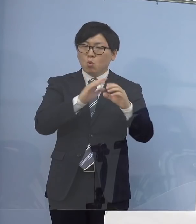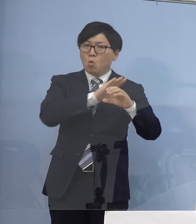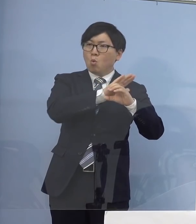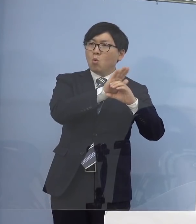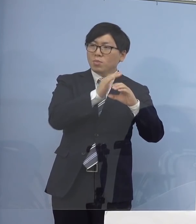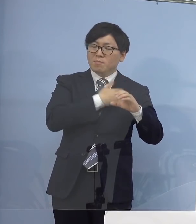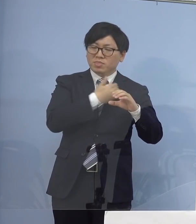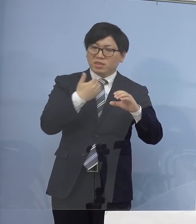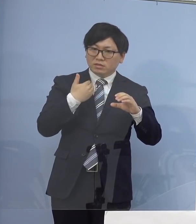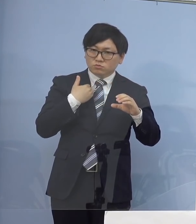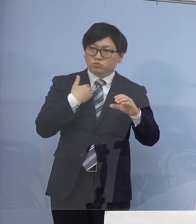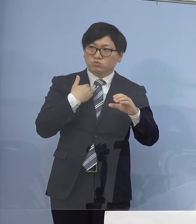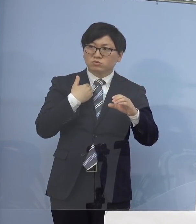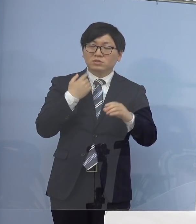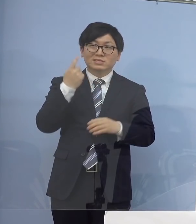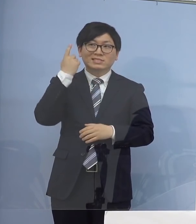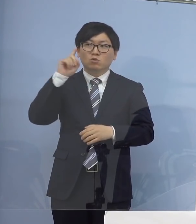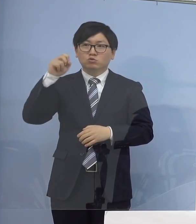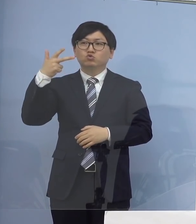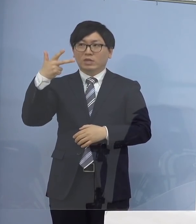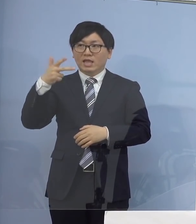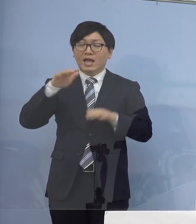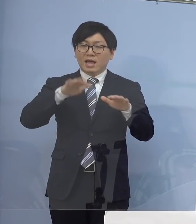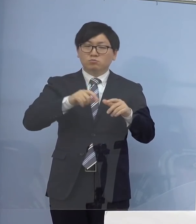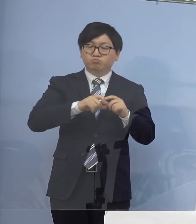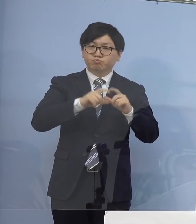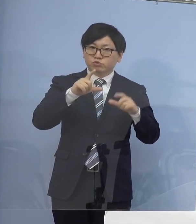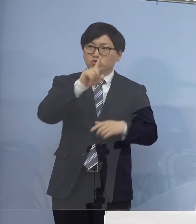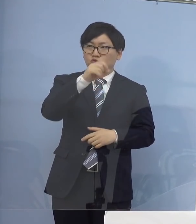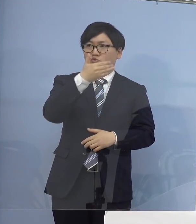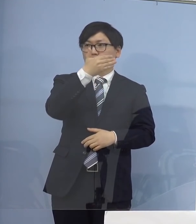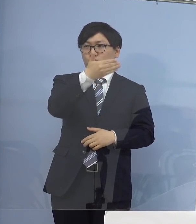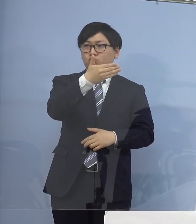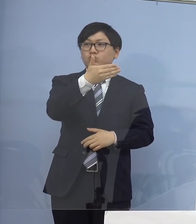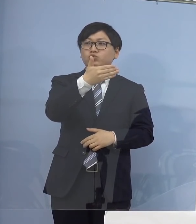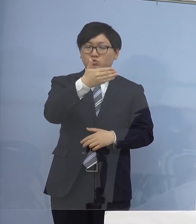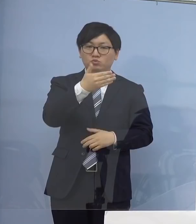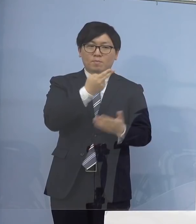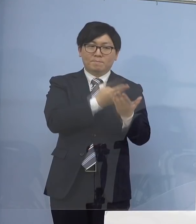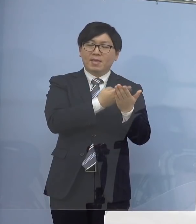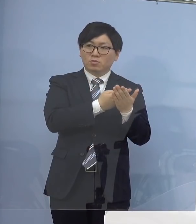昨日は17床確保だったんですが 19床確保をしていただいたことによって